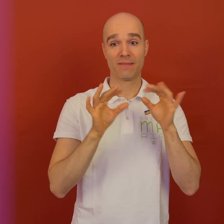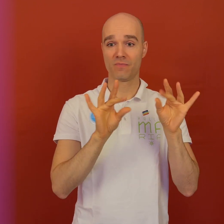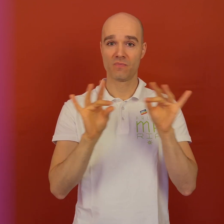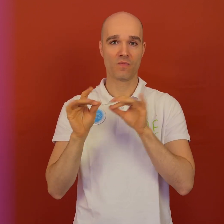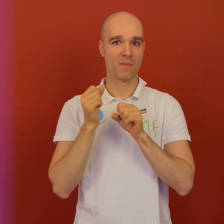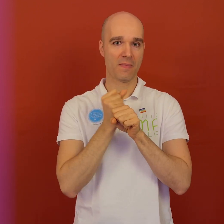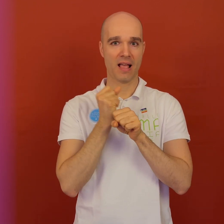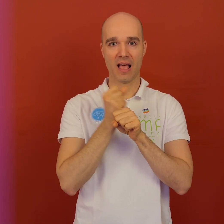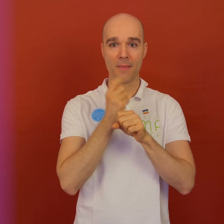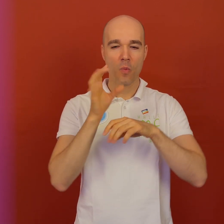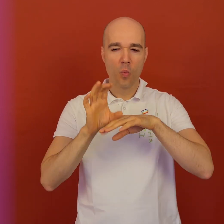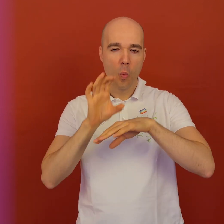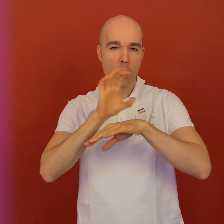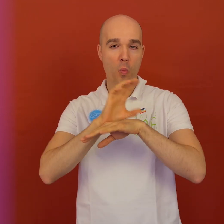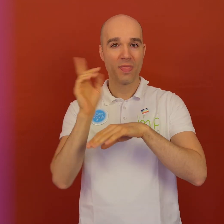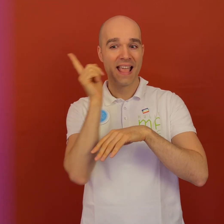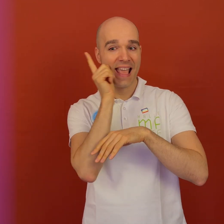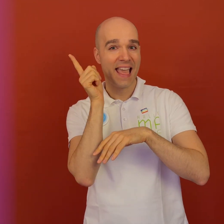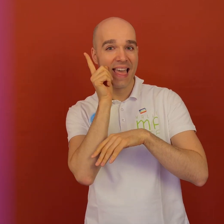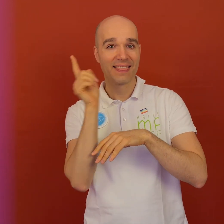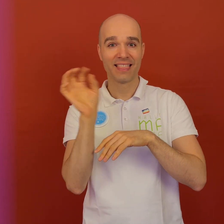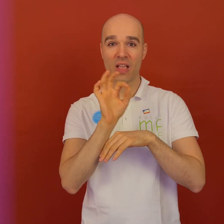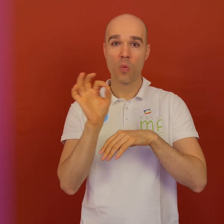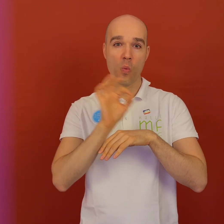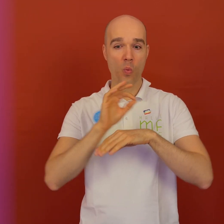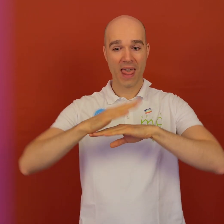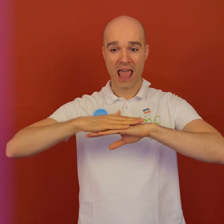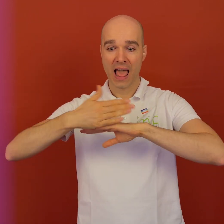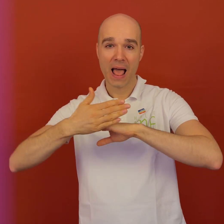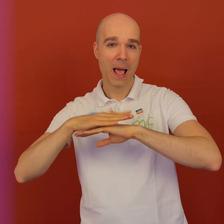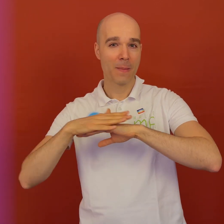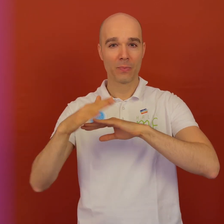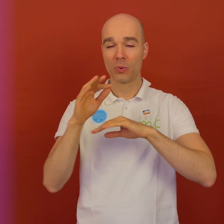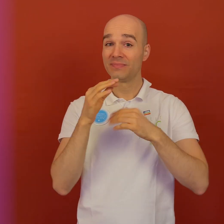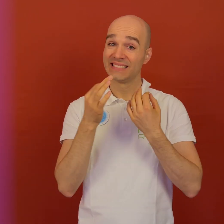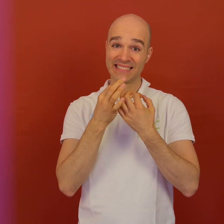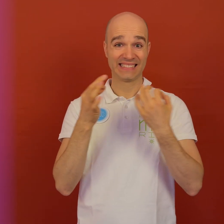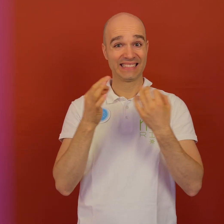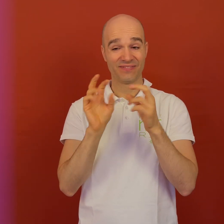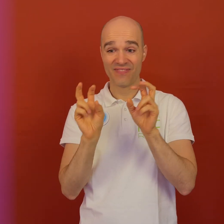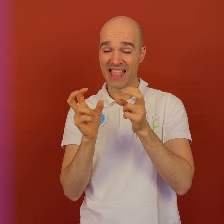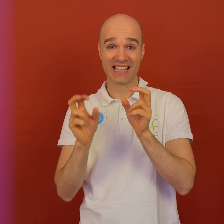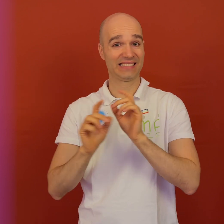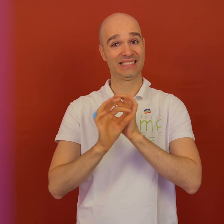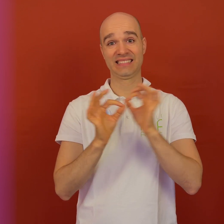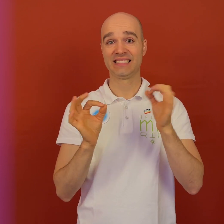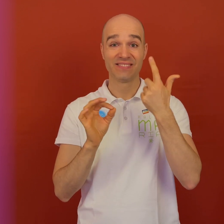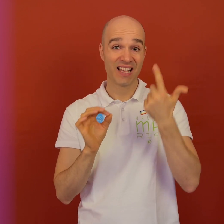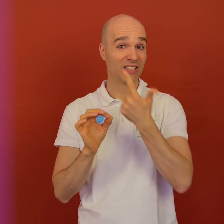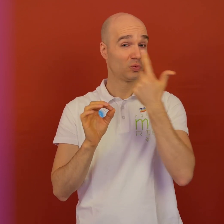nicht mehr mit elektronischen Geräten beschäftigen oder arbeiten. Also keinen PC, kein Handy und keinen Laptop mehr verwenden. Auch nicht Fernsehen.